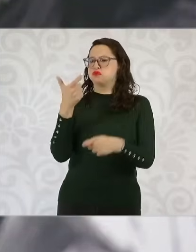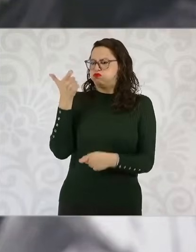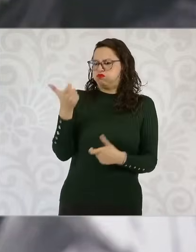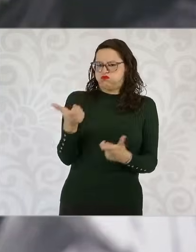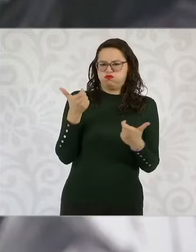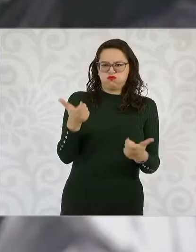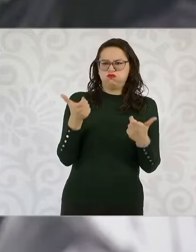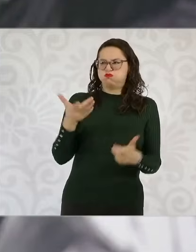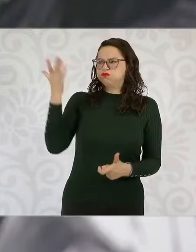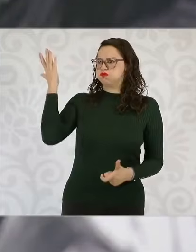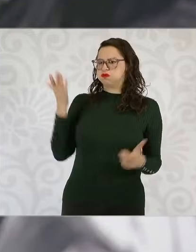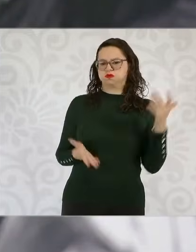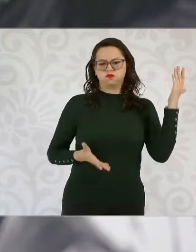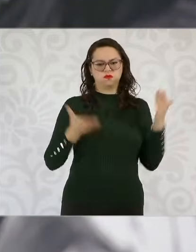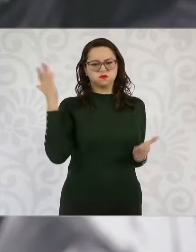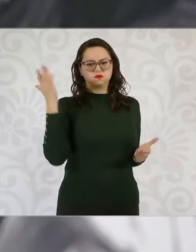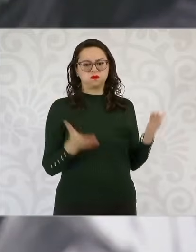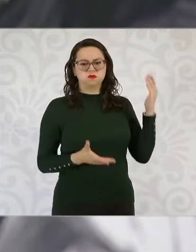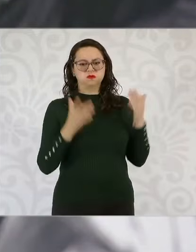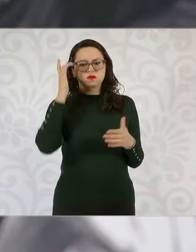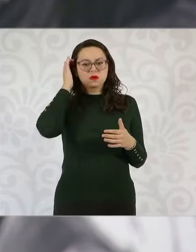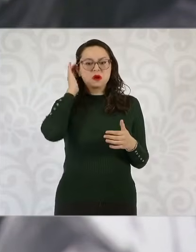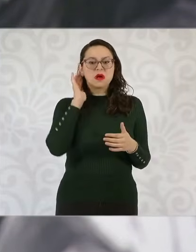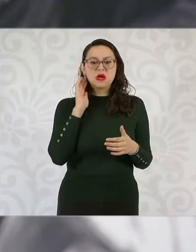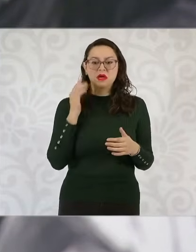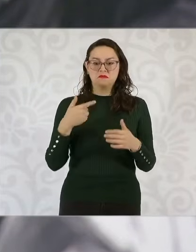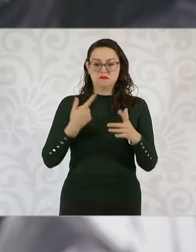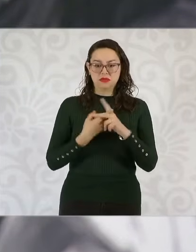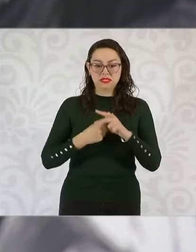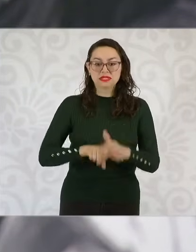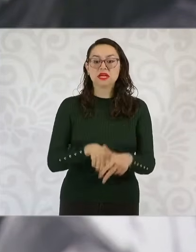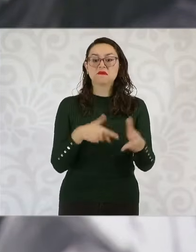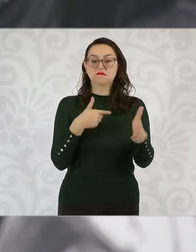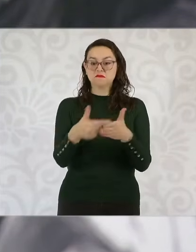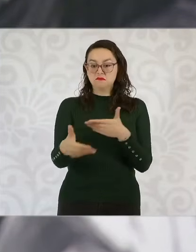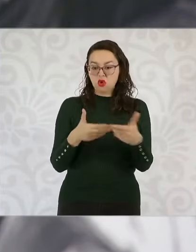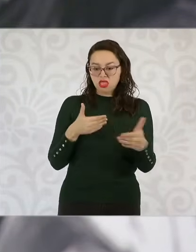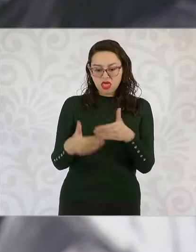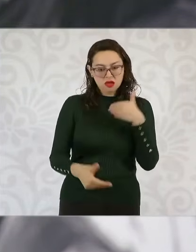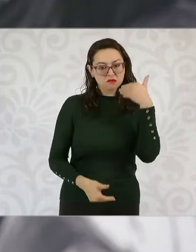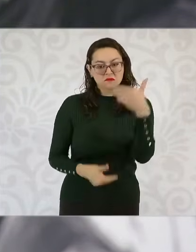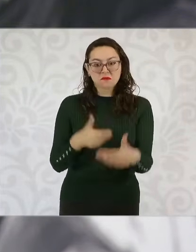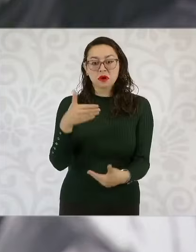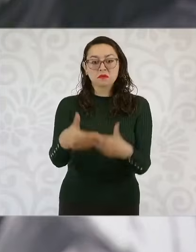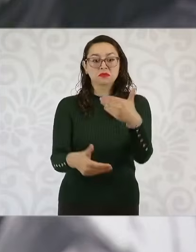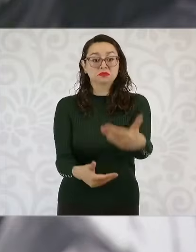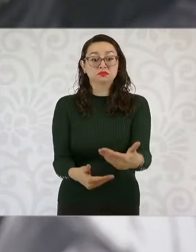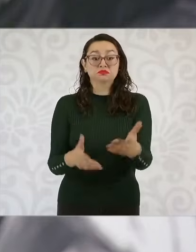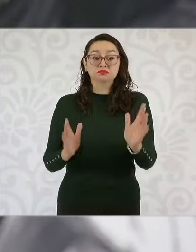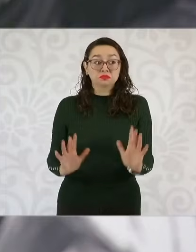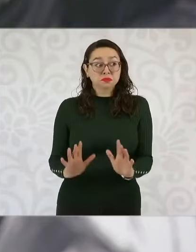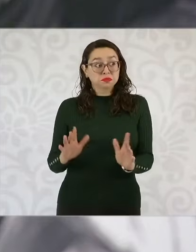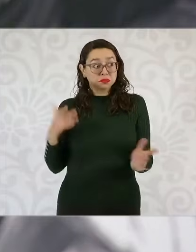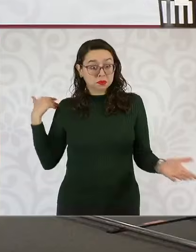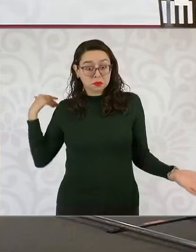era el paso decisivo rumbo a la modernización del sector lo cual no ocurrió por el lado de